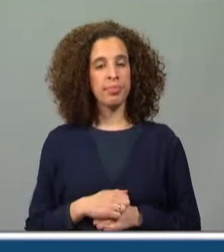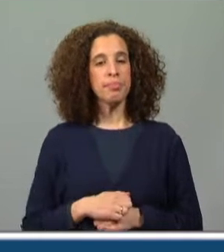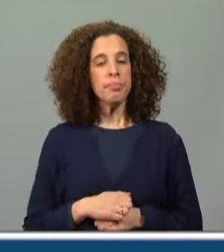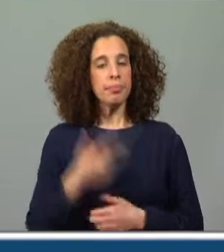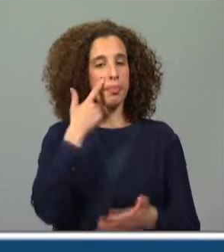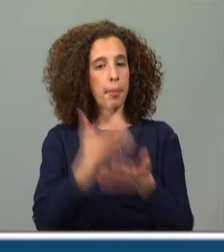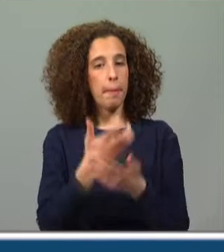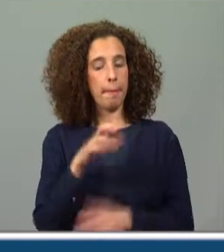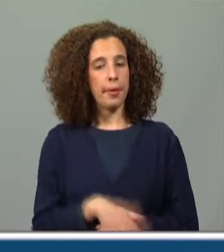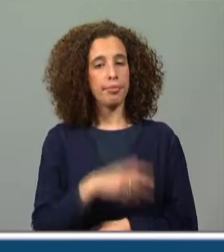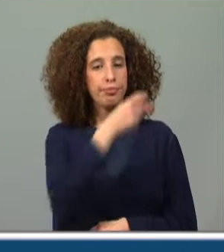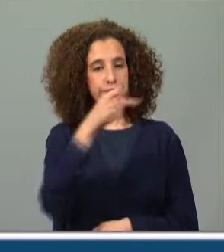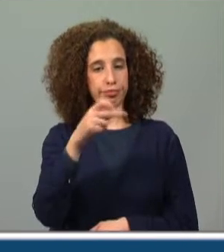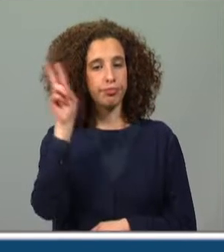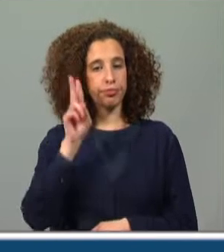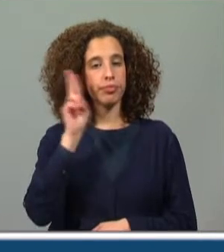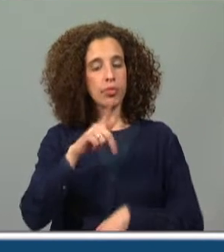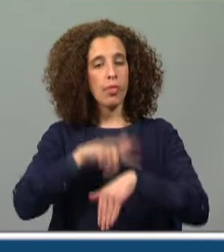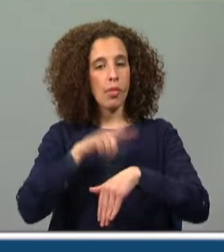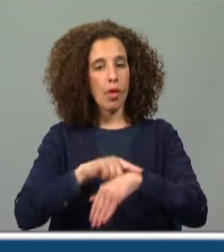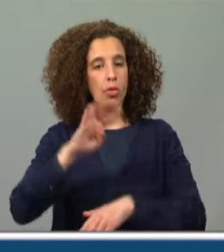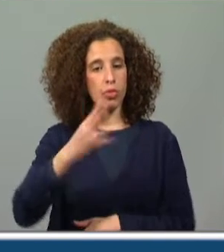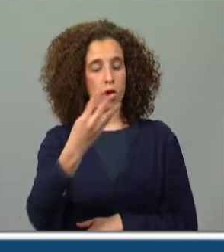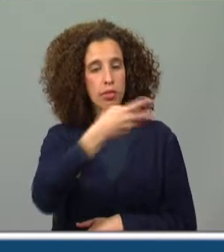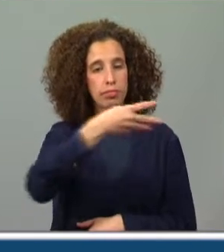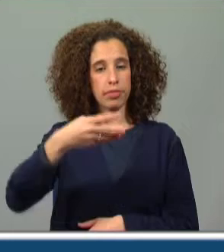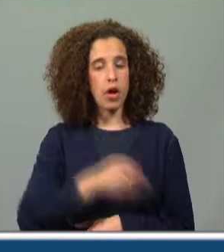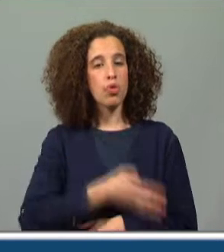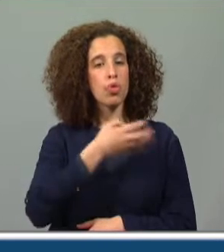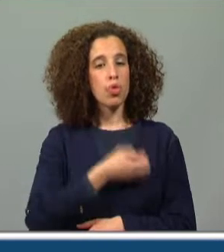expressões com valor temporal nestes quatro parágrafos comenta as suas 這些中具有時間值的表達式四段評論他們的